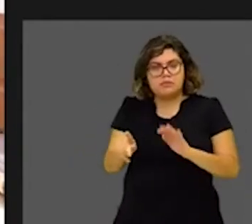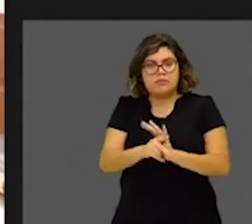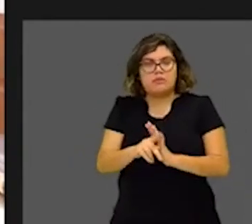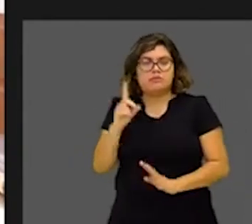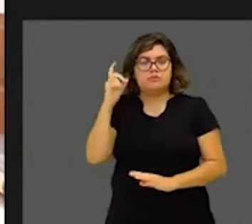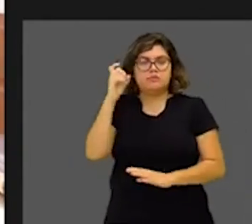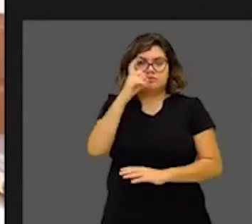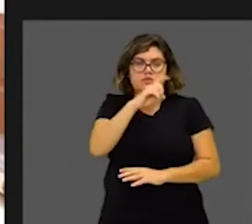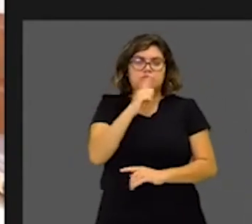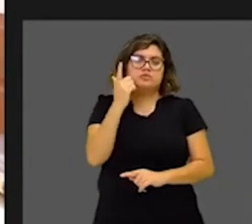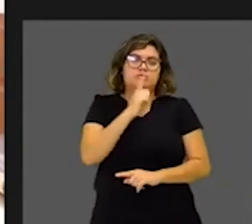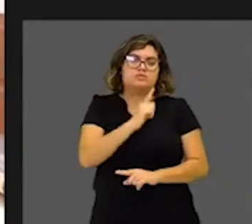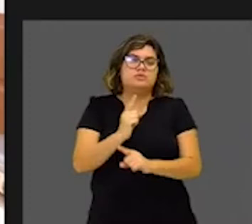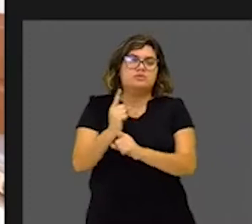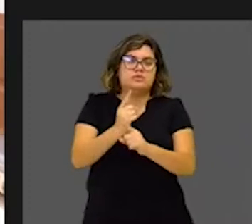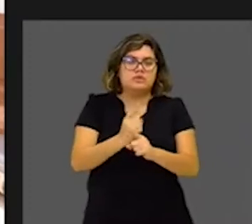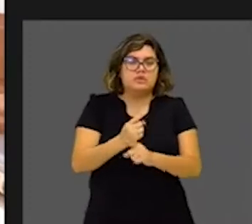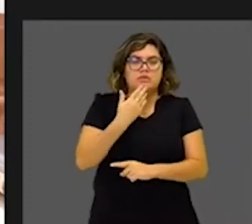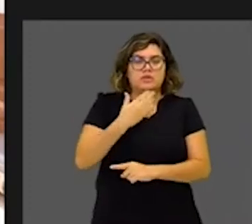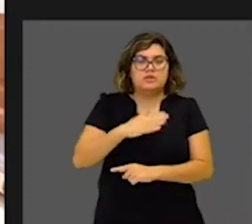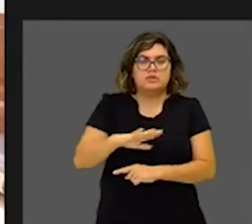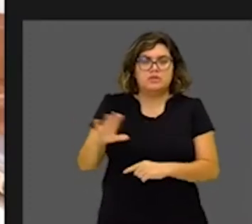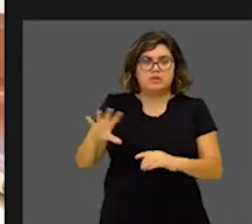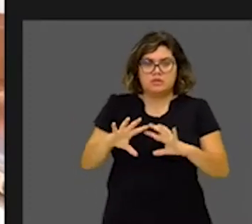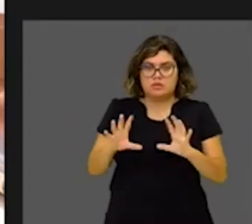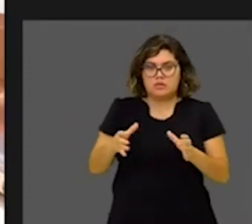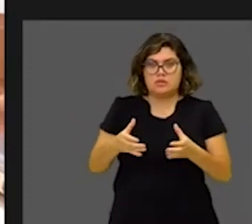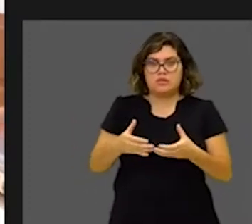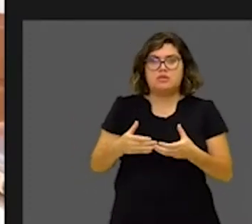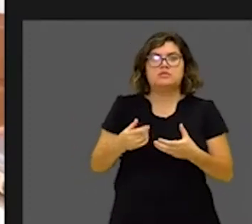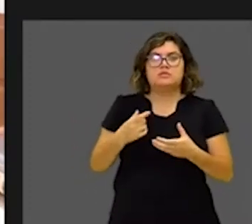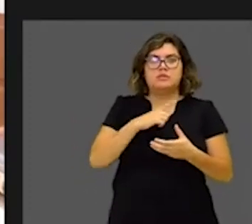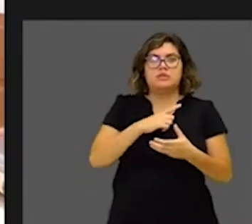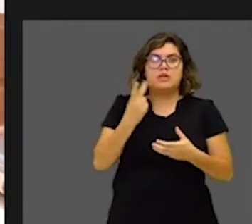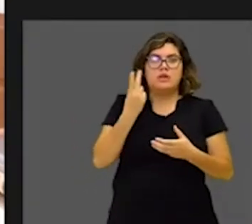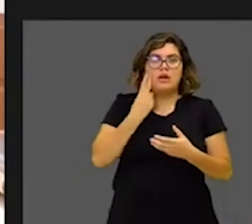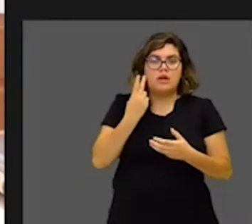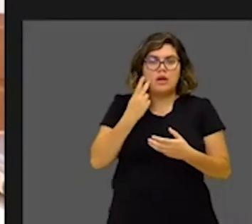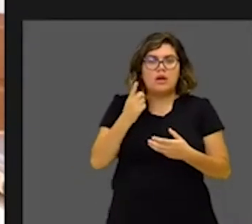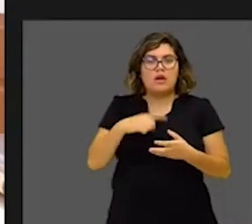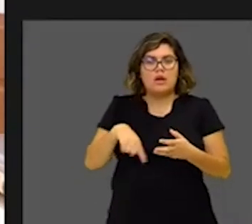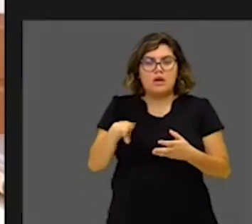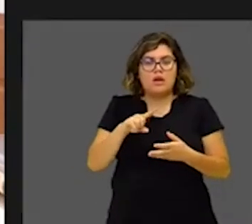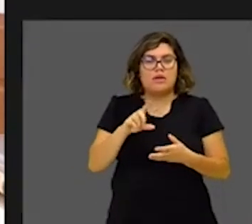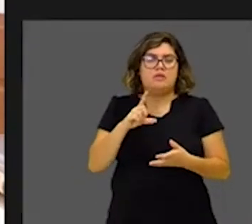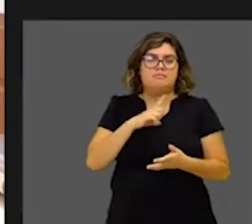identificação das candidaturas coletivas já que comumente elas elas são registradas um